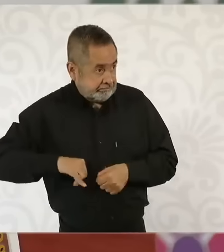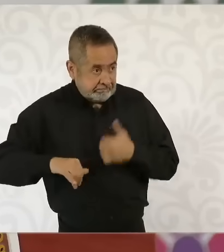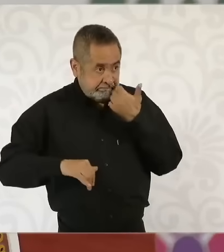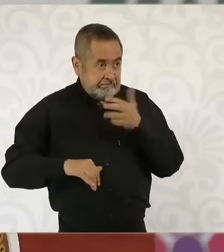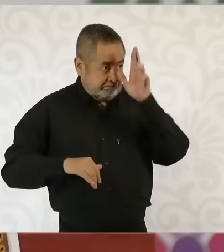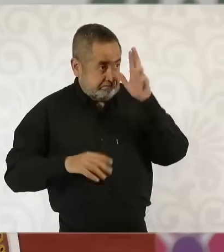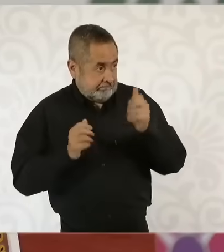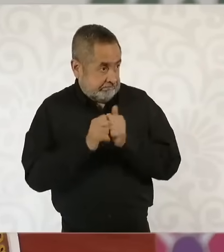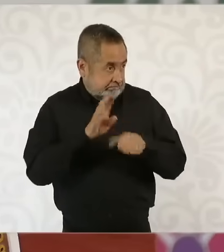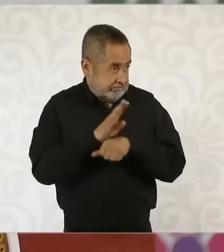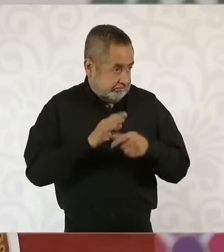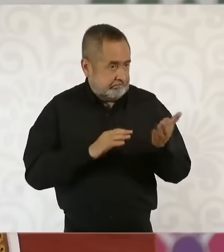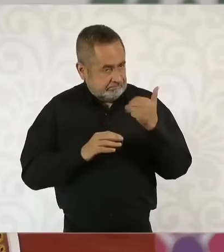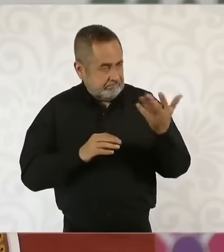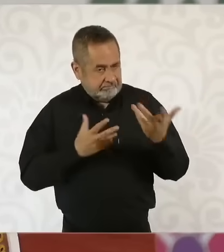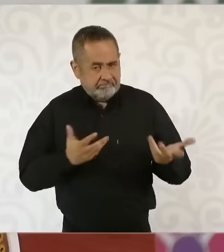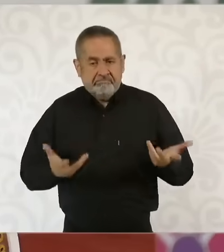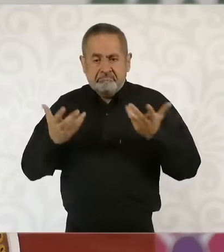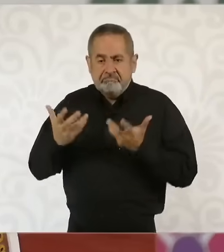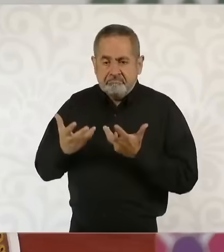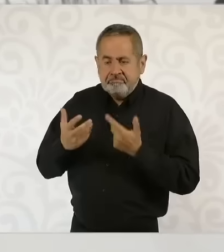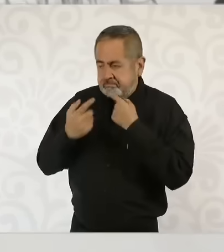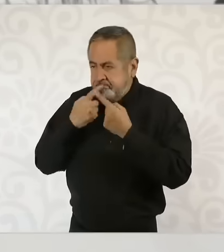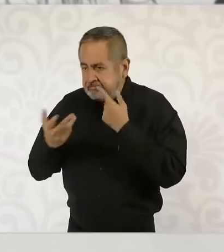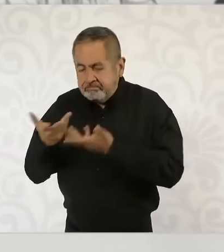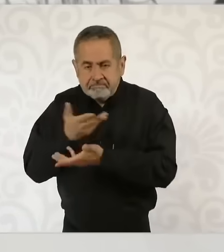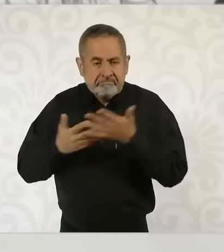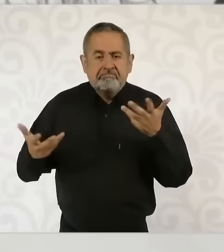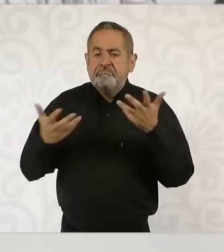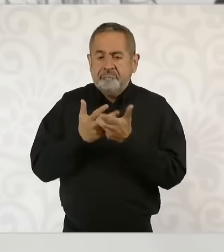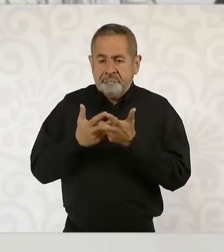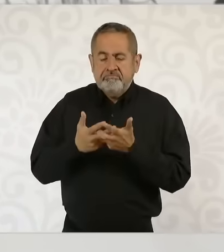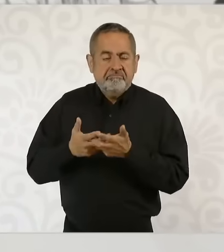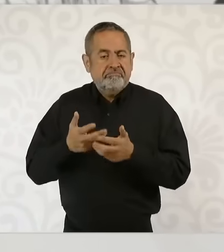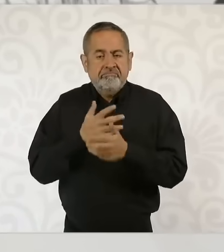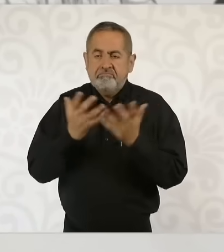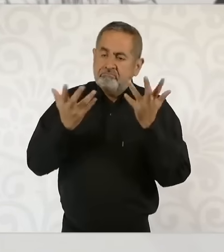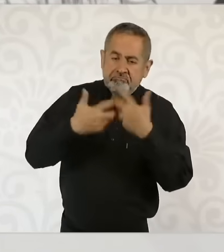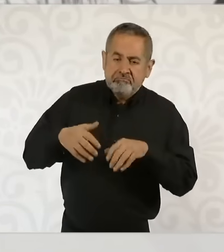esta reunión que no solamente es protocolaria, sino que ya pues sea una reunión de trabajo para